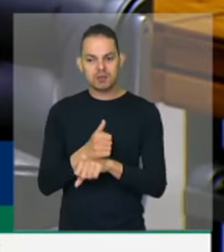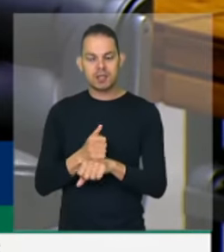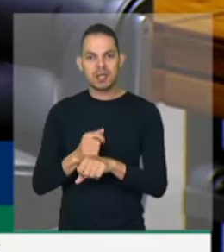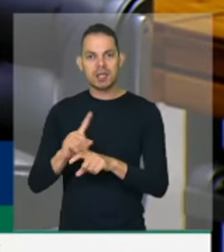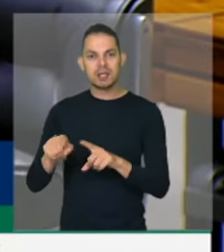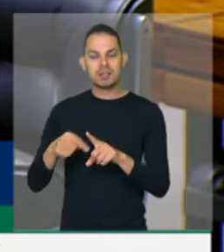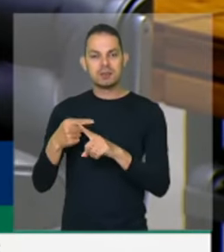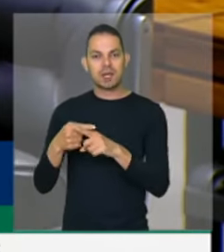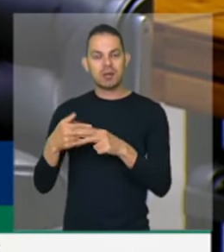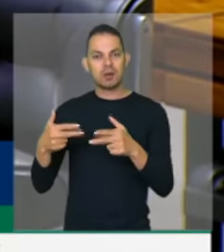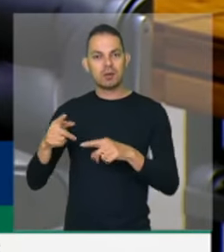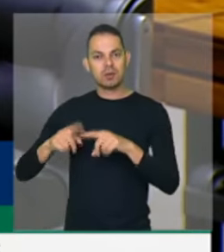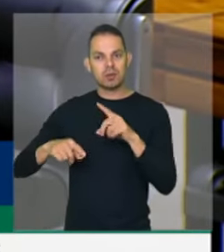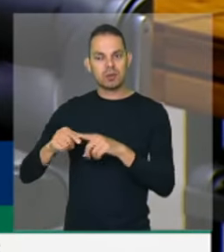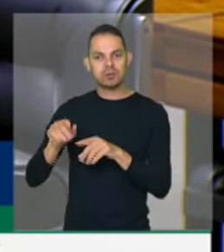ASSISTÊNCIA. O LEITO DE UTI COVID, 1600 REAIS NÓS NÃO